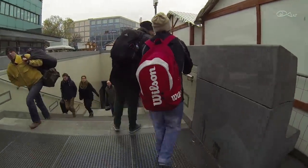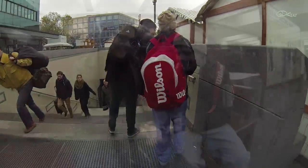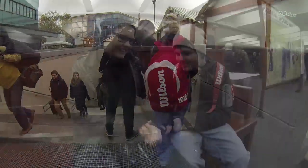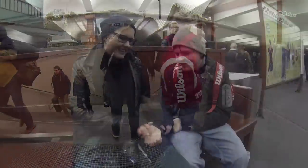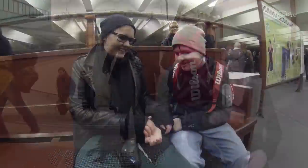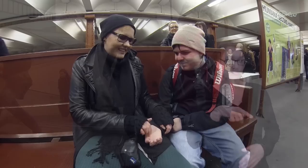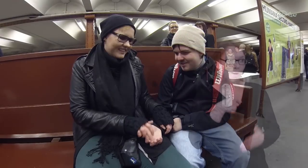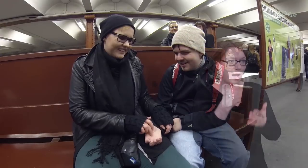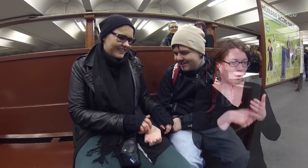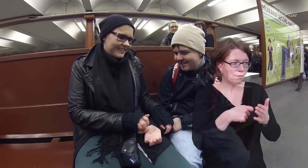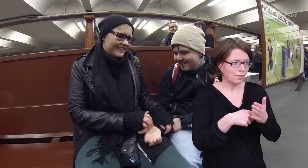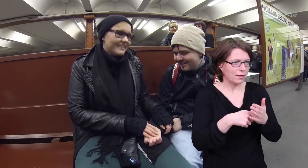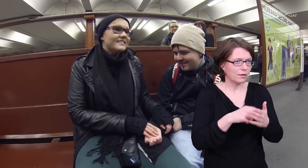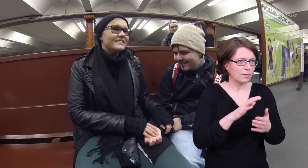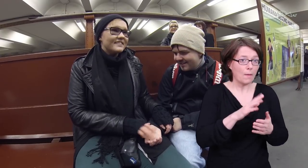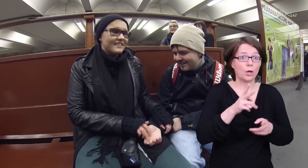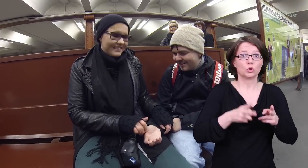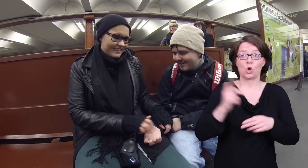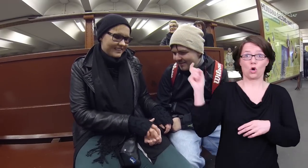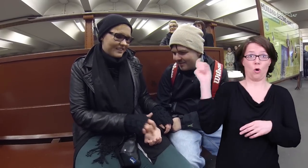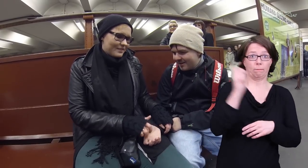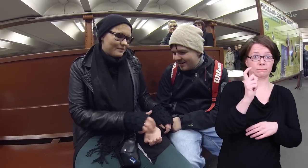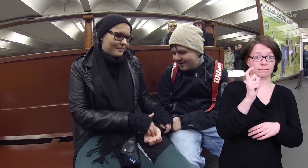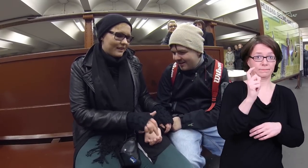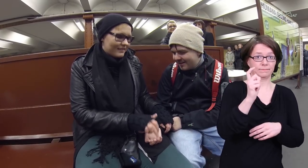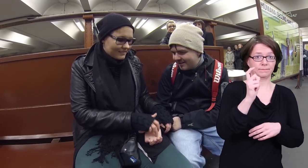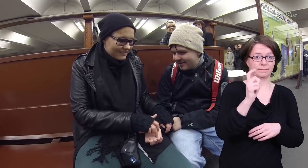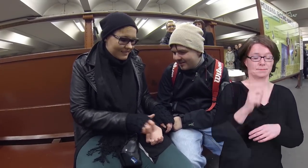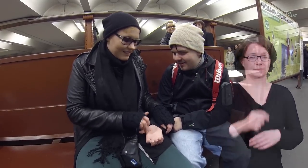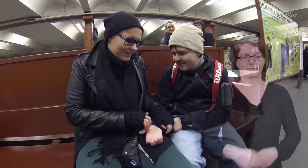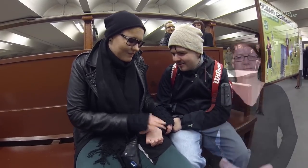... dann noch einkaufen. Die Bahn kommt.